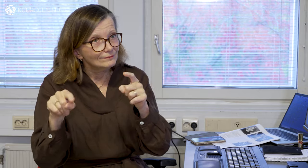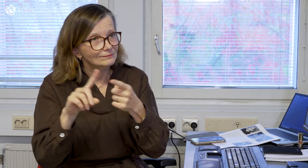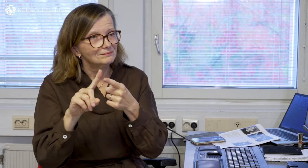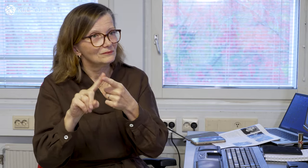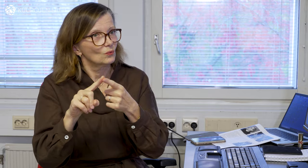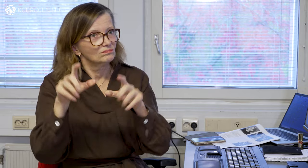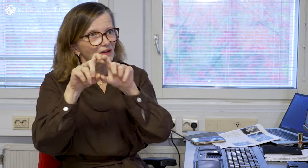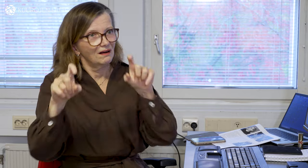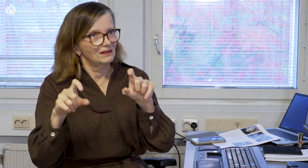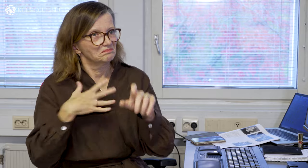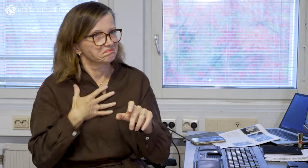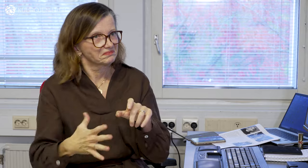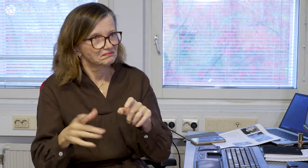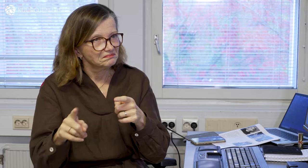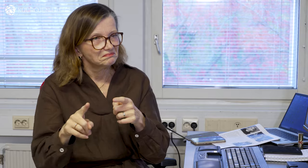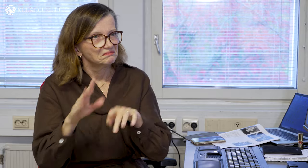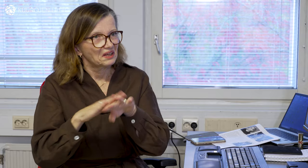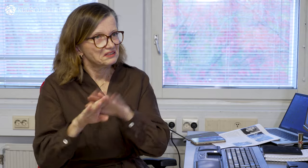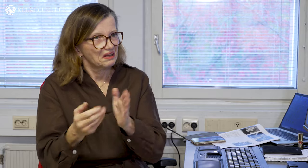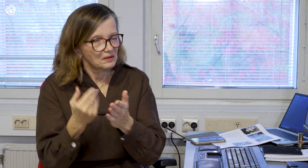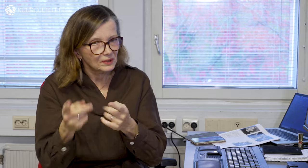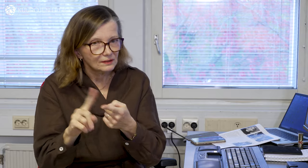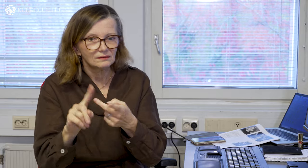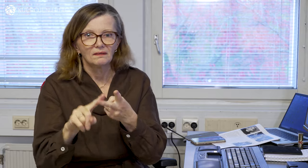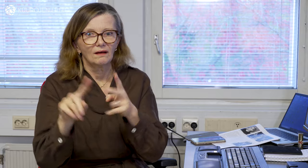Aiheesta ei olla pidetty, sen käsittelytapa ei ole ollut mieluinen, -